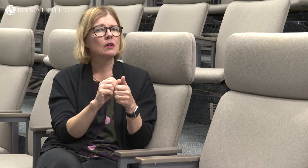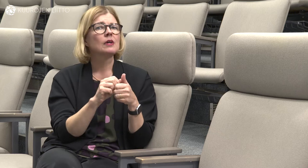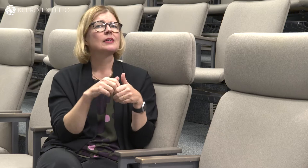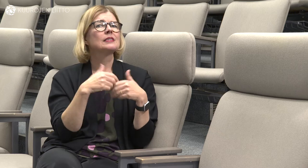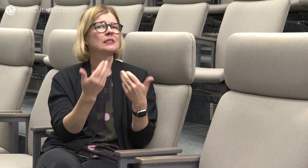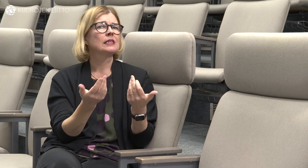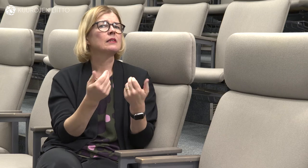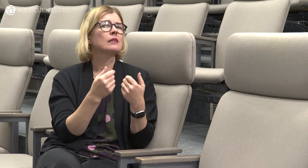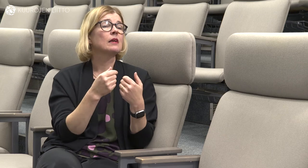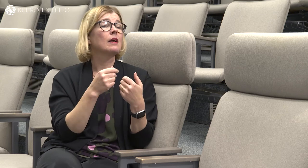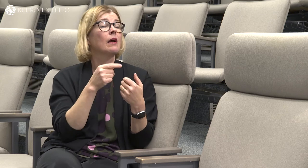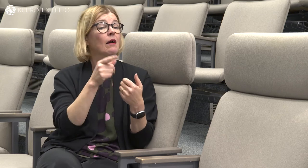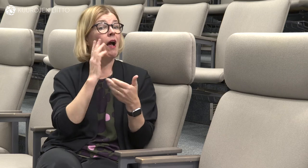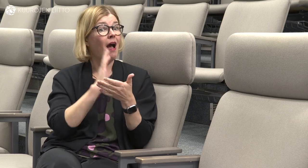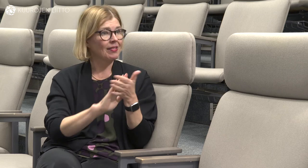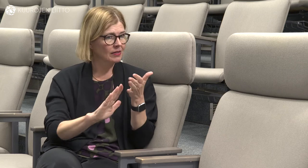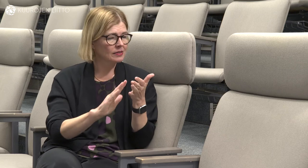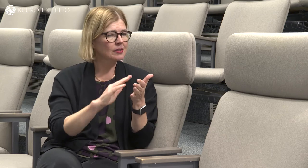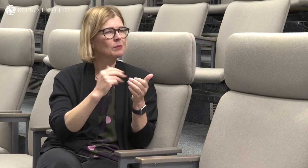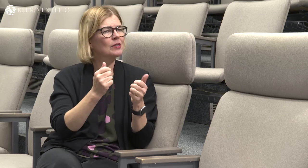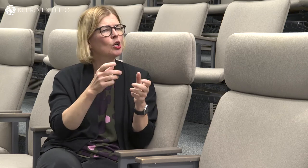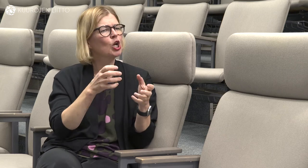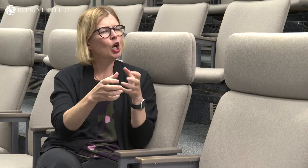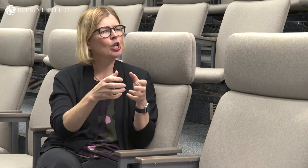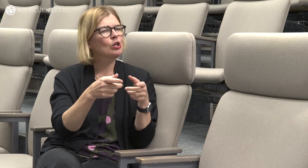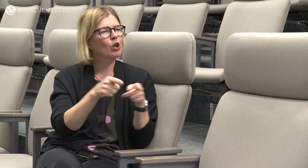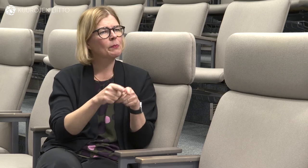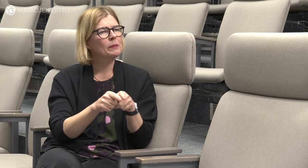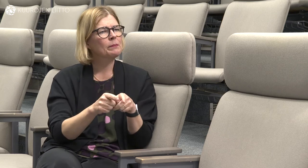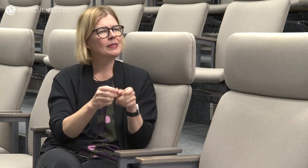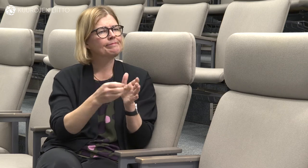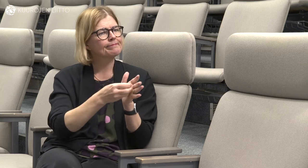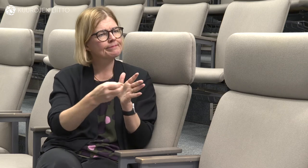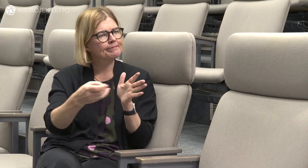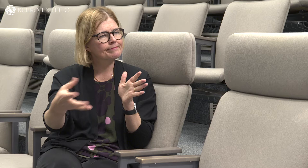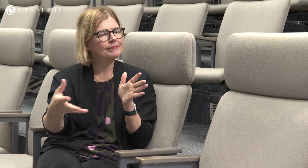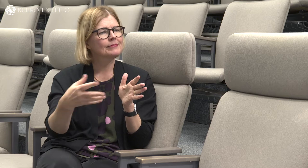Anteeksipyynnön tulisi myös johtaa toimenpiteisiin, -